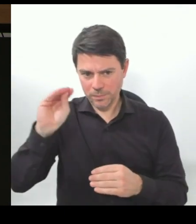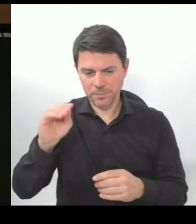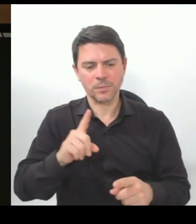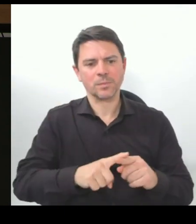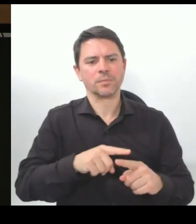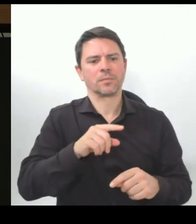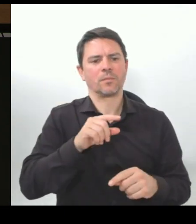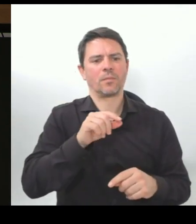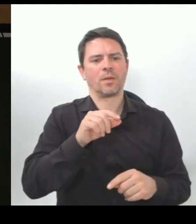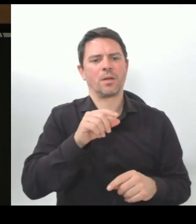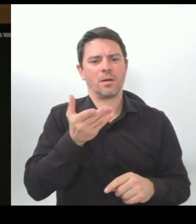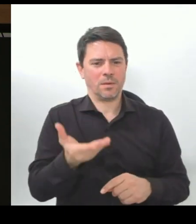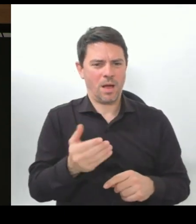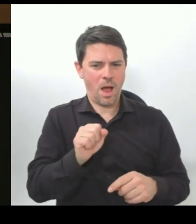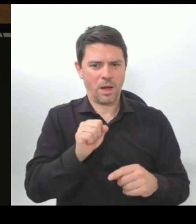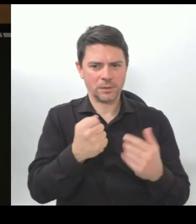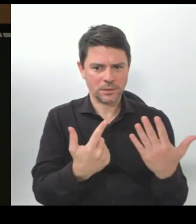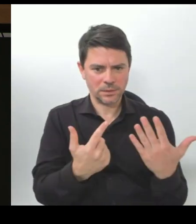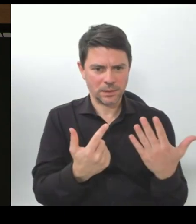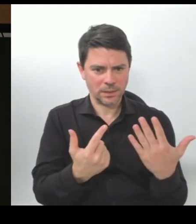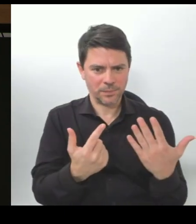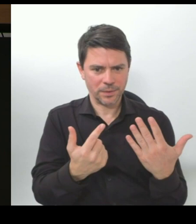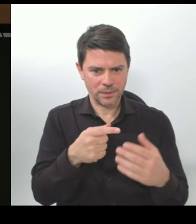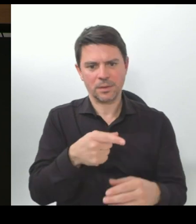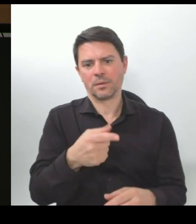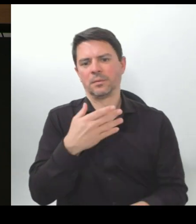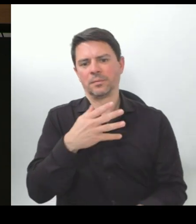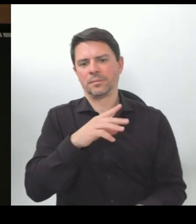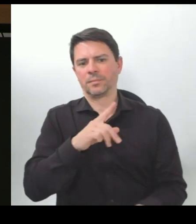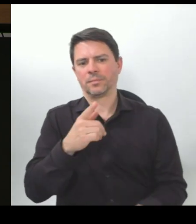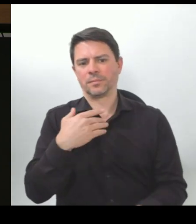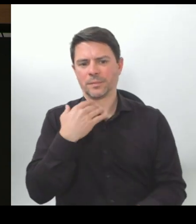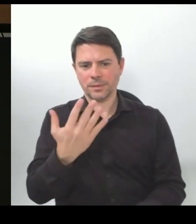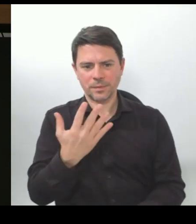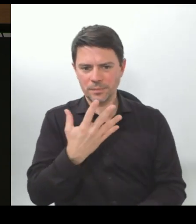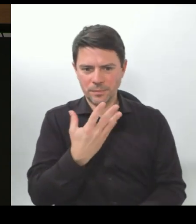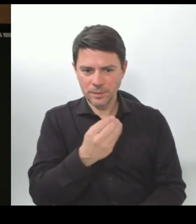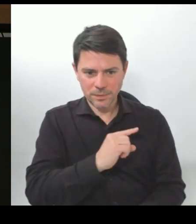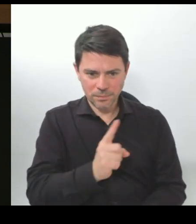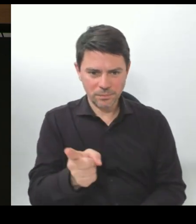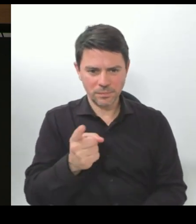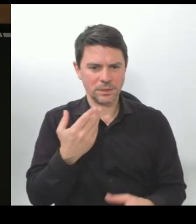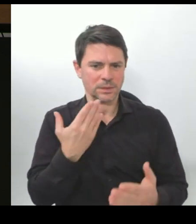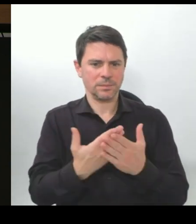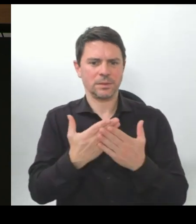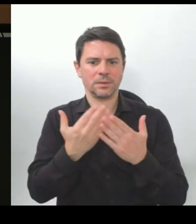Bundesverfassungsgericht abwarten. Erst dann können wir Entscheidungen treffen. Das ist Unfug.